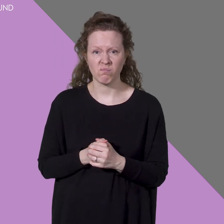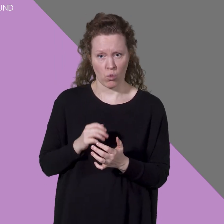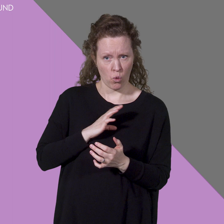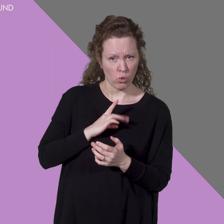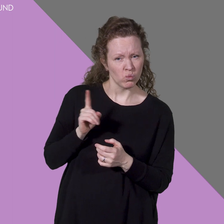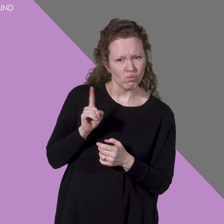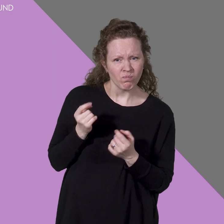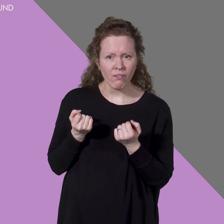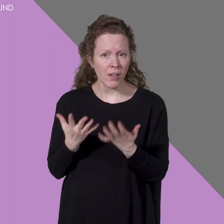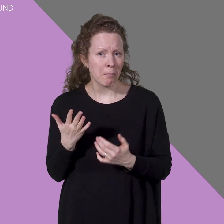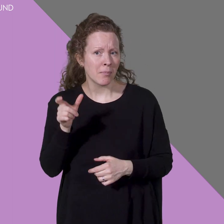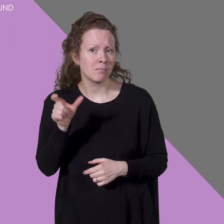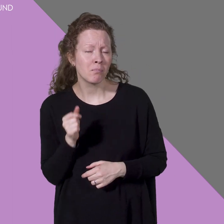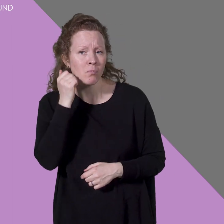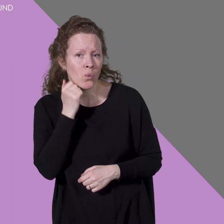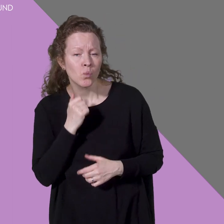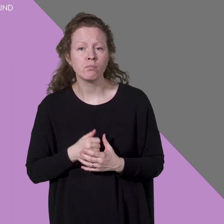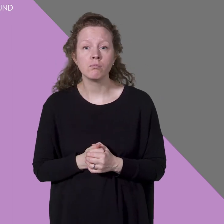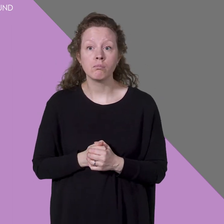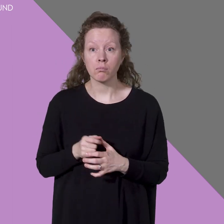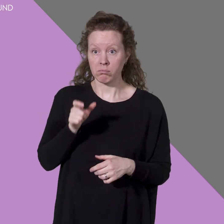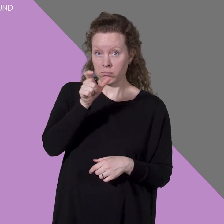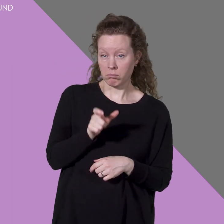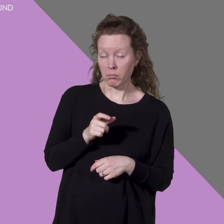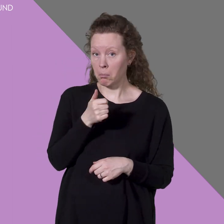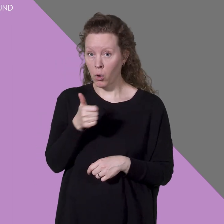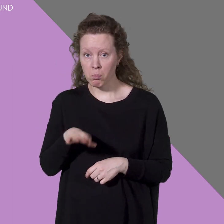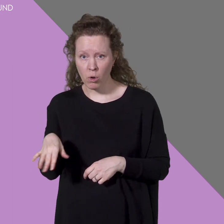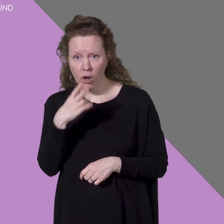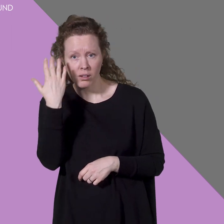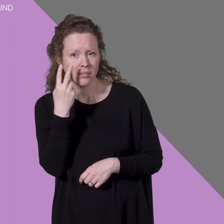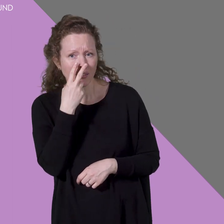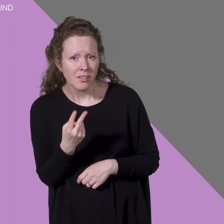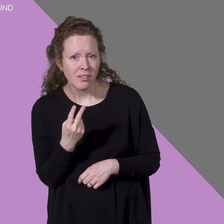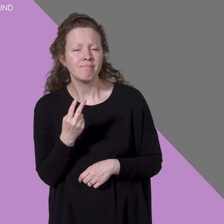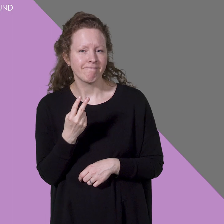Bor det någon sorts okänd gestalt hos dem, en som bara barnet i familjen har sett?